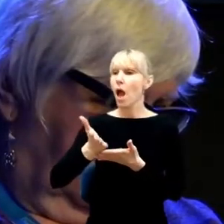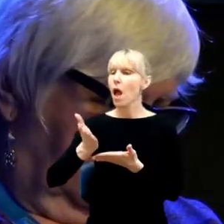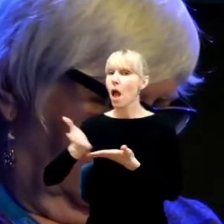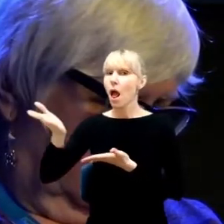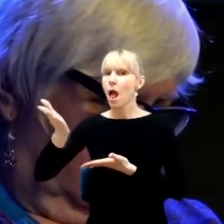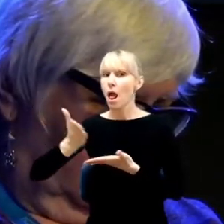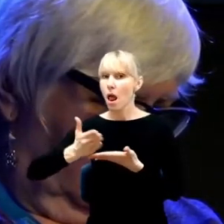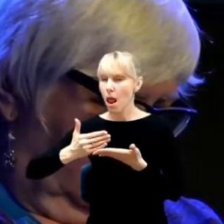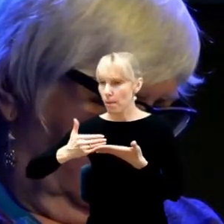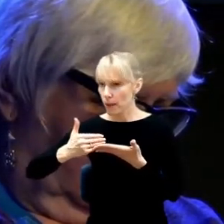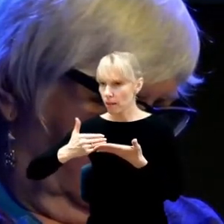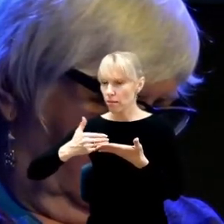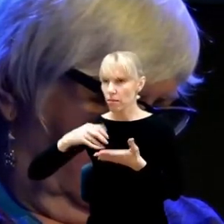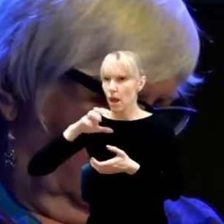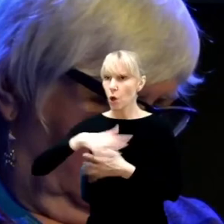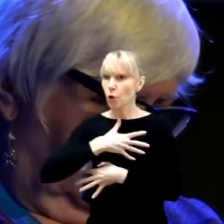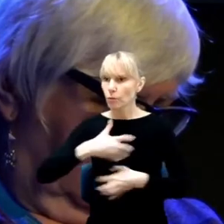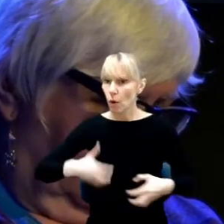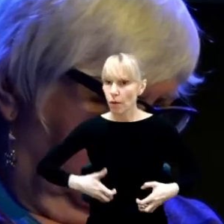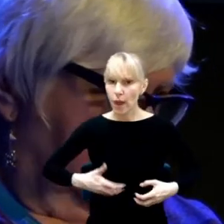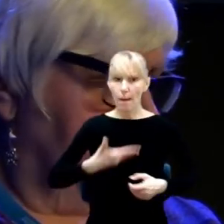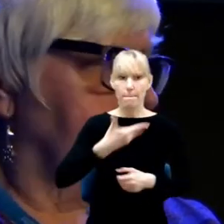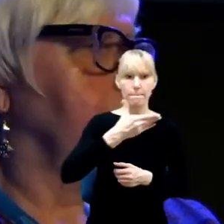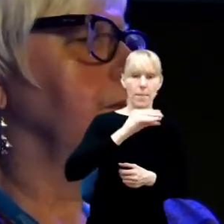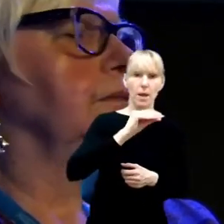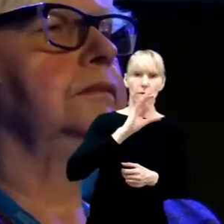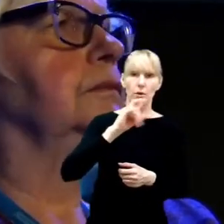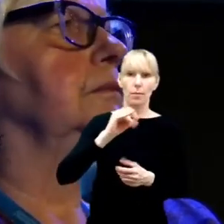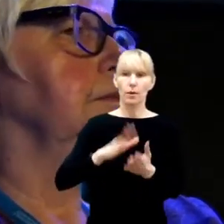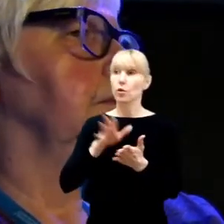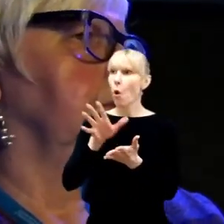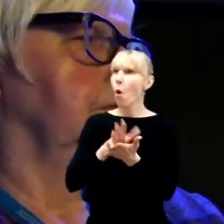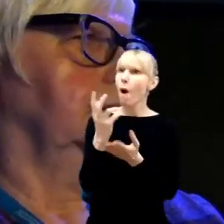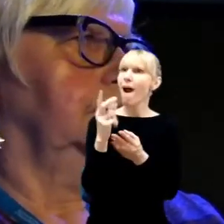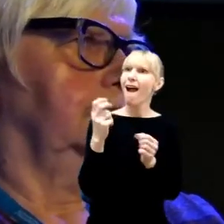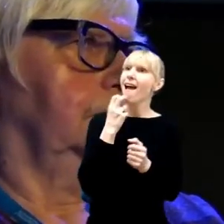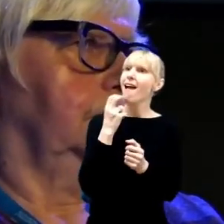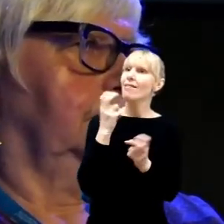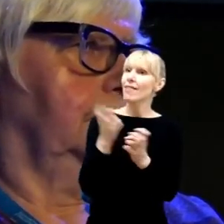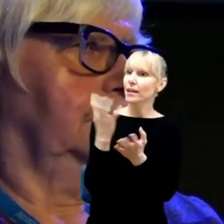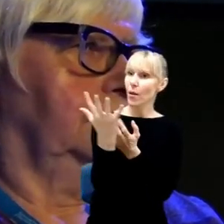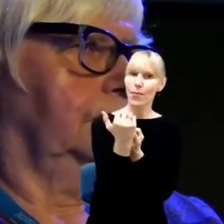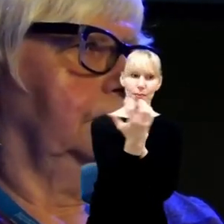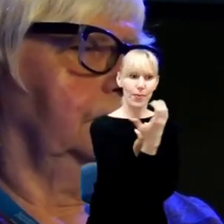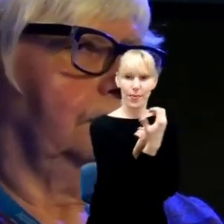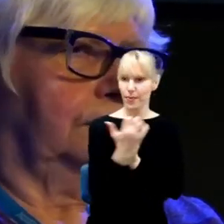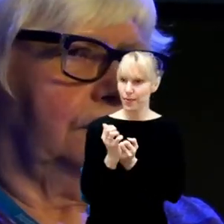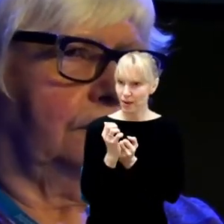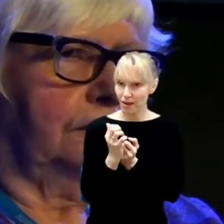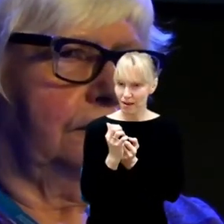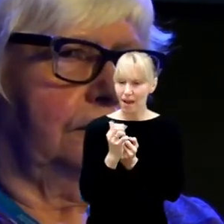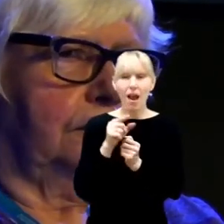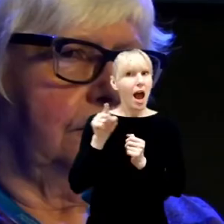Metropolie będą konsumentami energii, ale nie producentami. W związku z tym producenci będą rozproszeni.